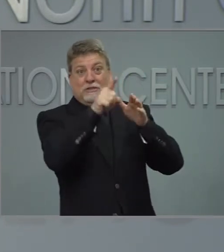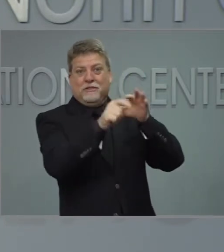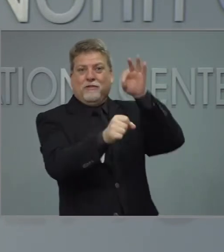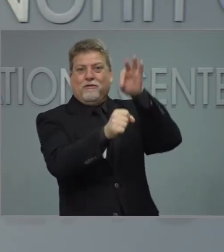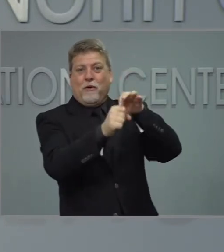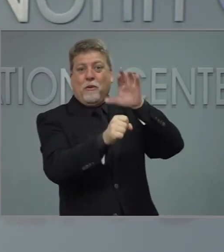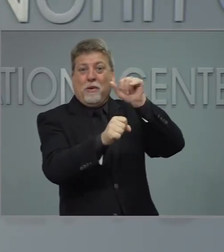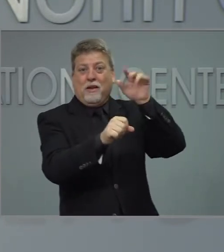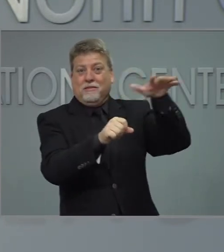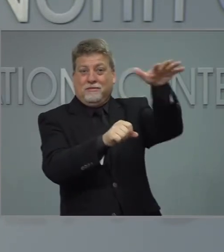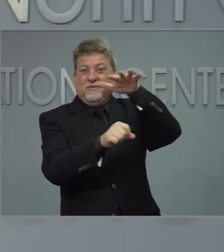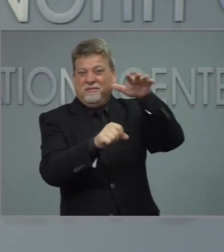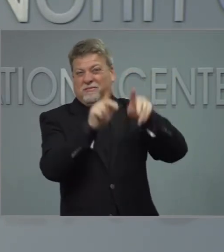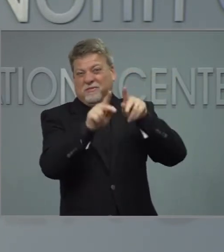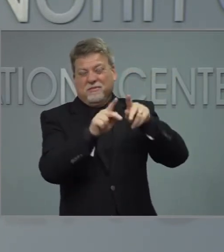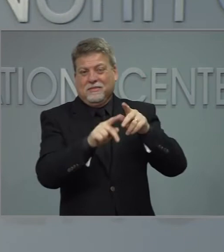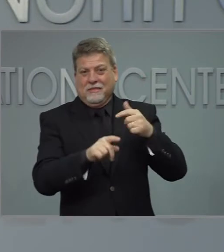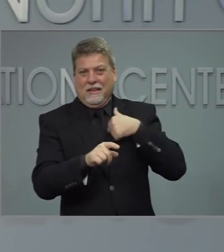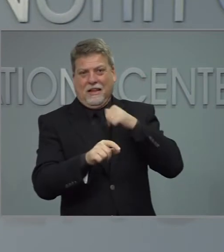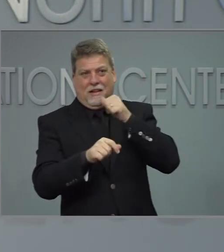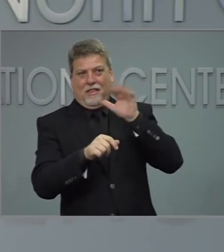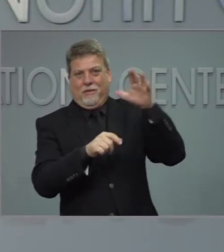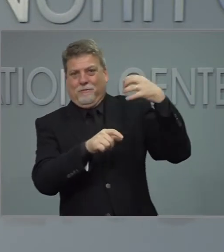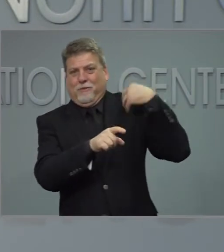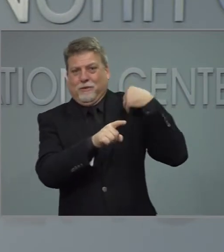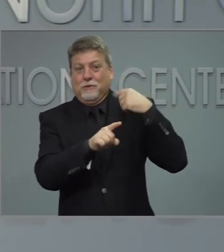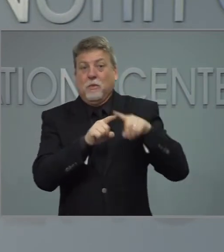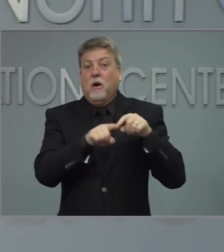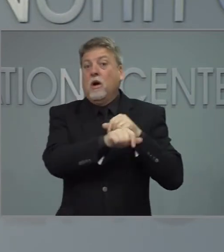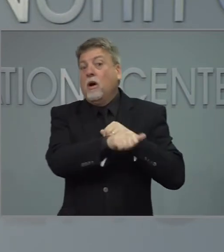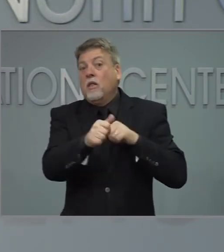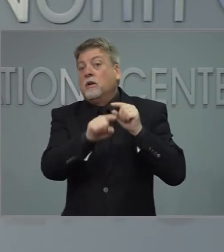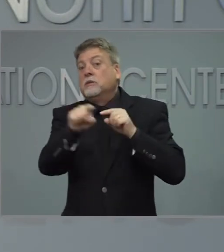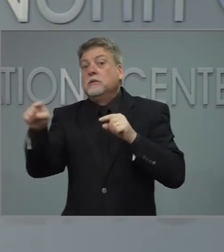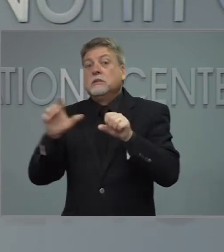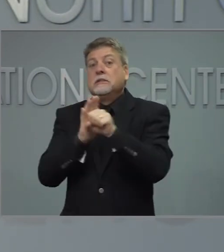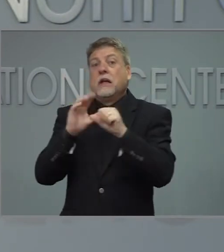Pero nosotros sí seguimos motivando a que sigan trabajando desde casa de ser